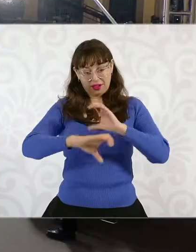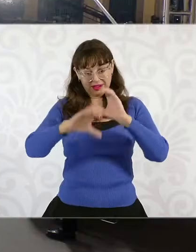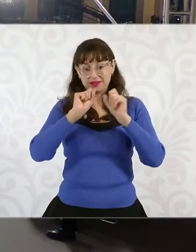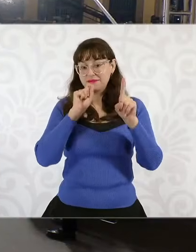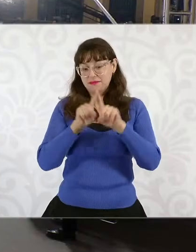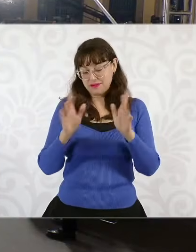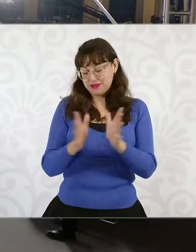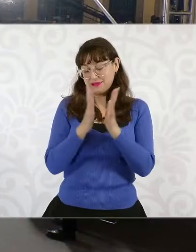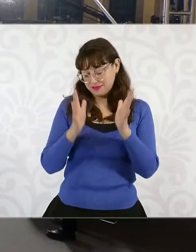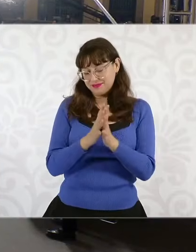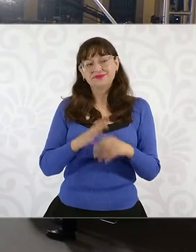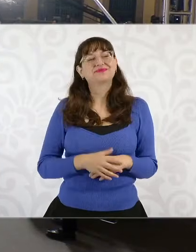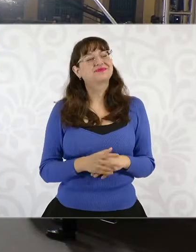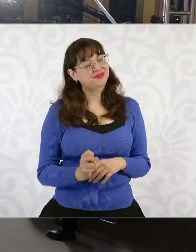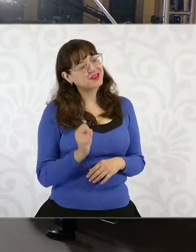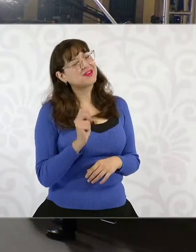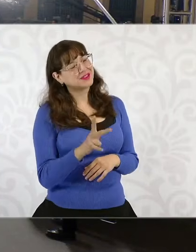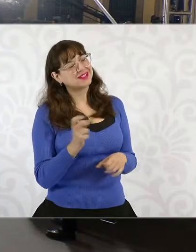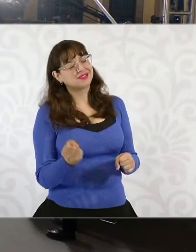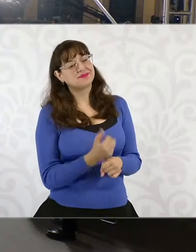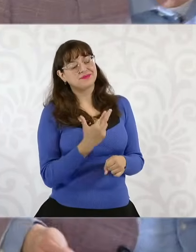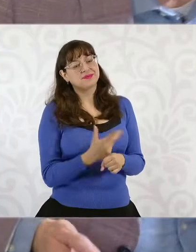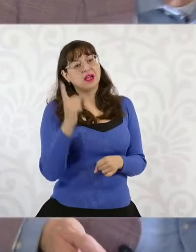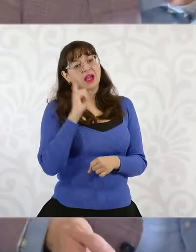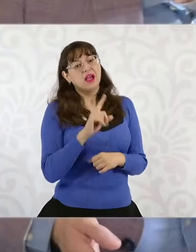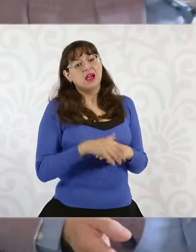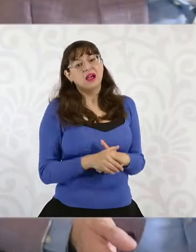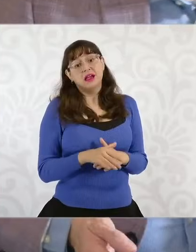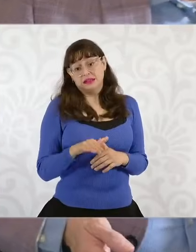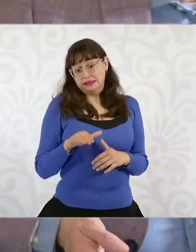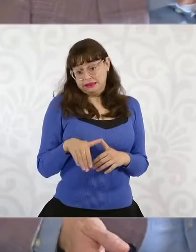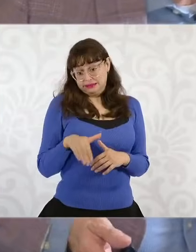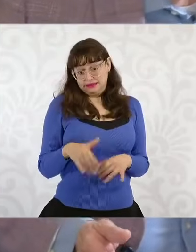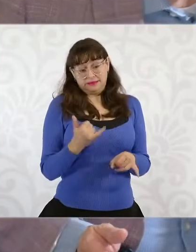Okay. Secretaria, también eh sobre estos datos que se acaban de presentar hace un momento por